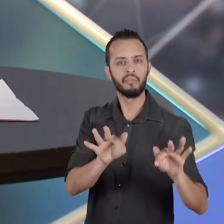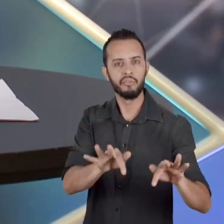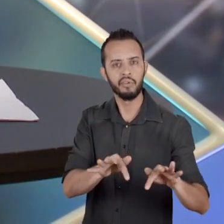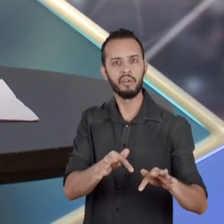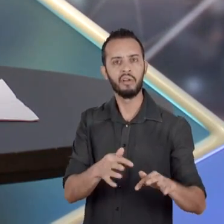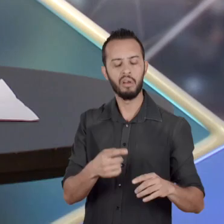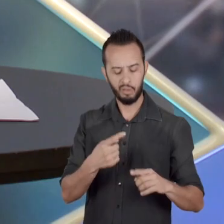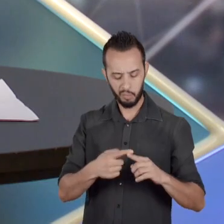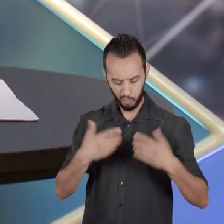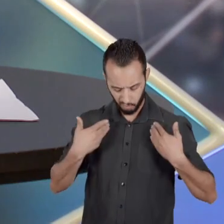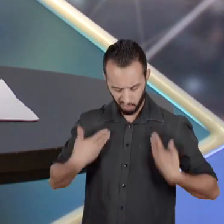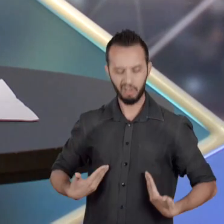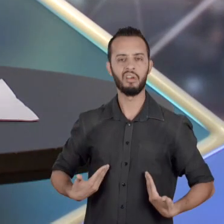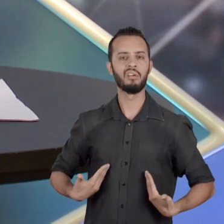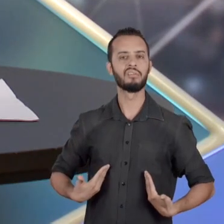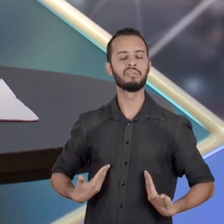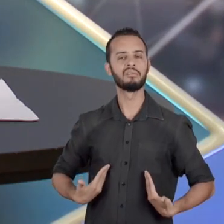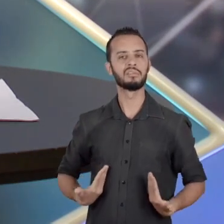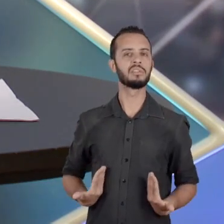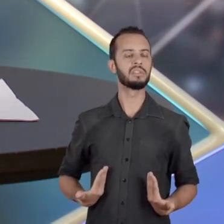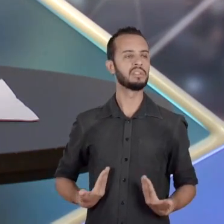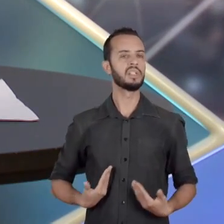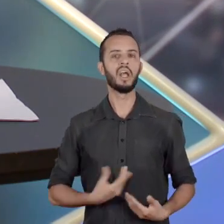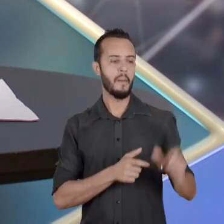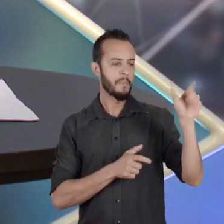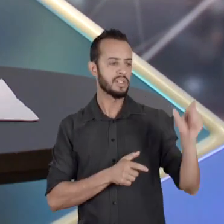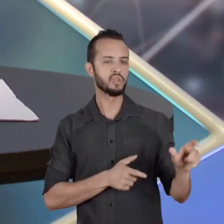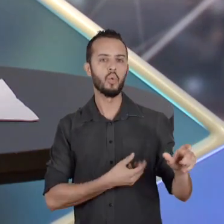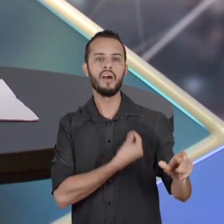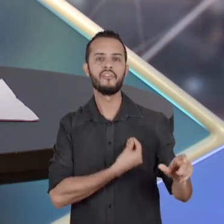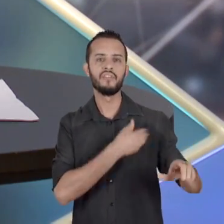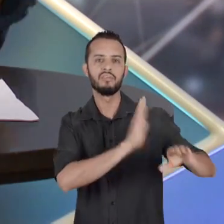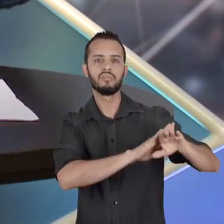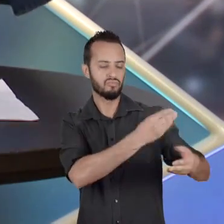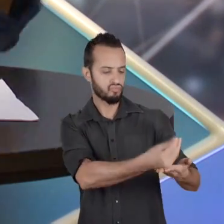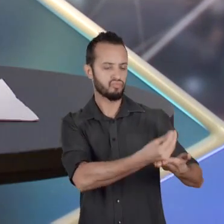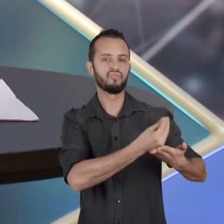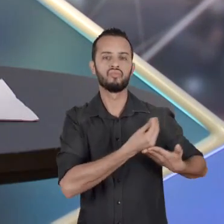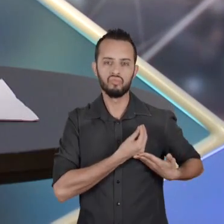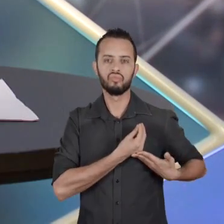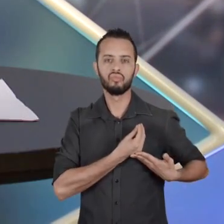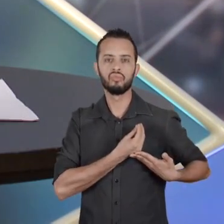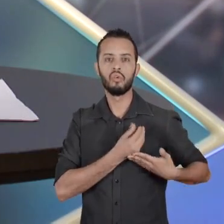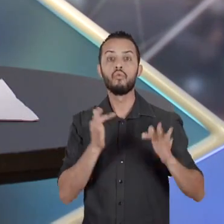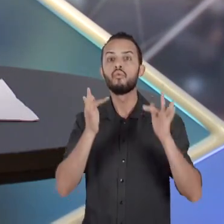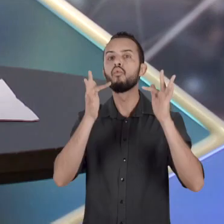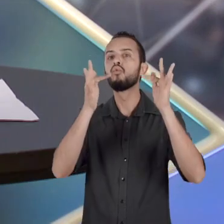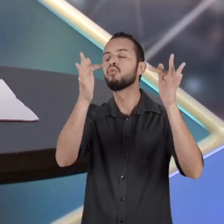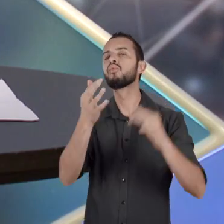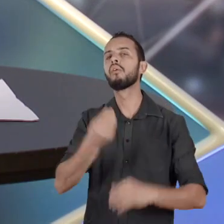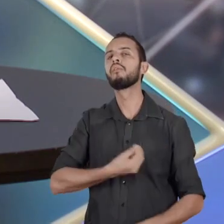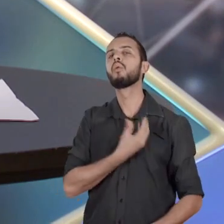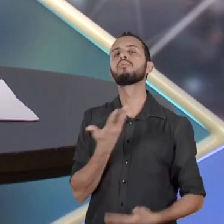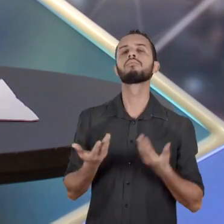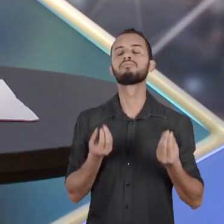Quanto tempo eu tenho de vida? Porque eu tenho essa existência e não outra? Quem foi o meu criador? O quê que vai acontecer comigo?